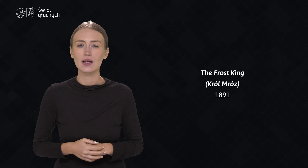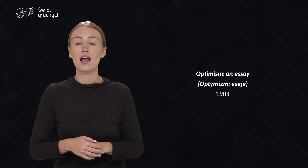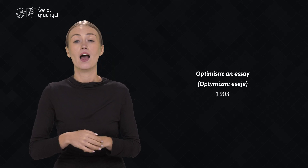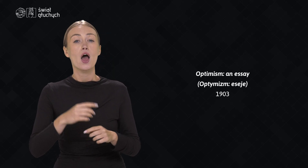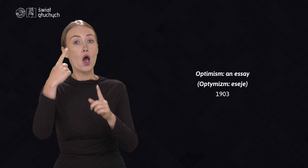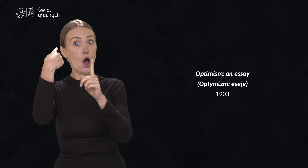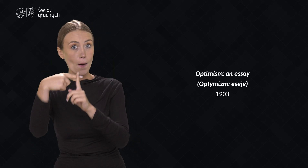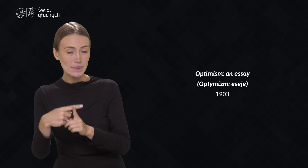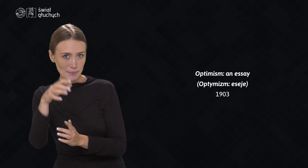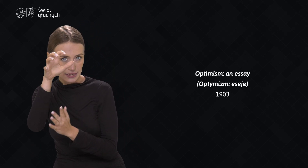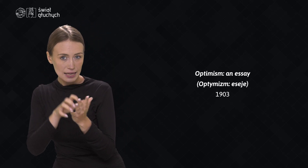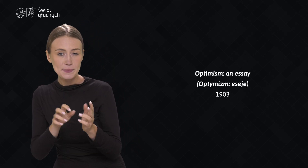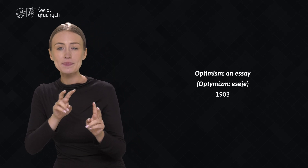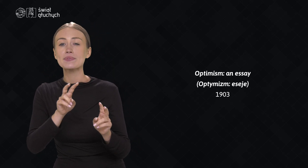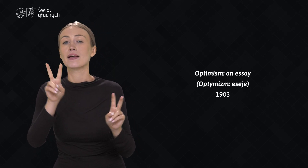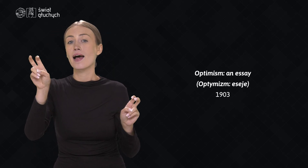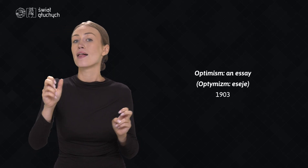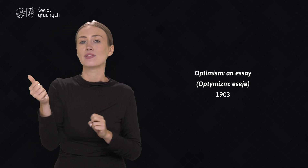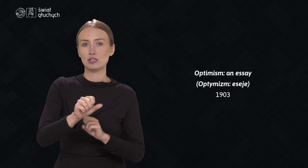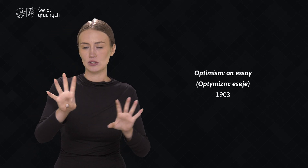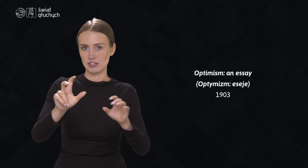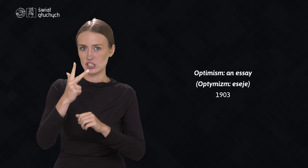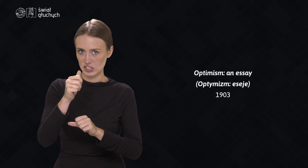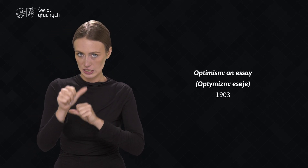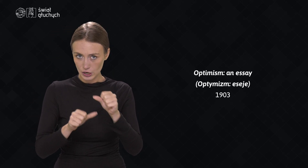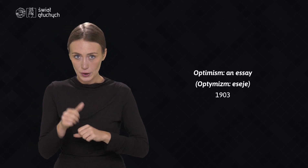„Optymizm: eseje” (1903),